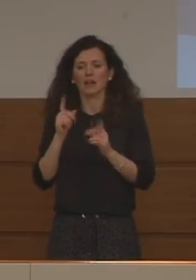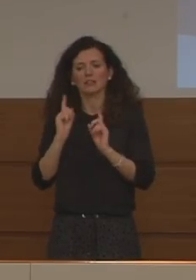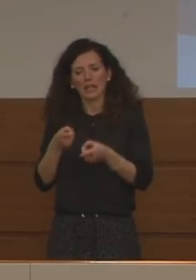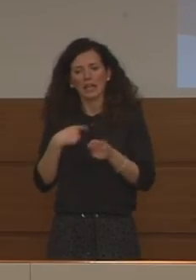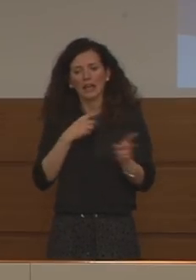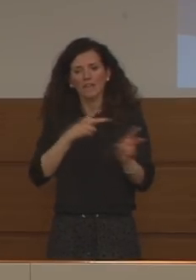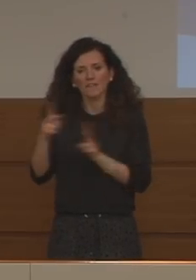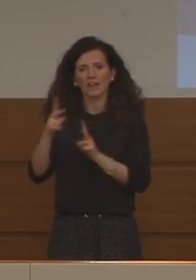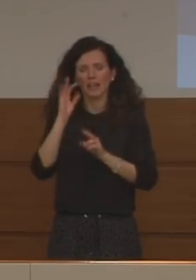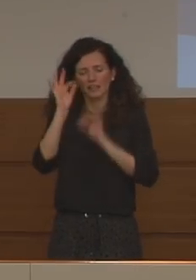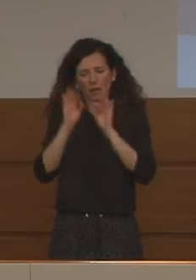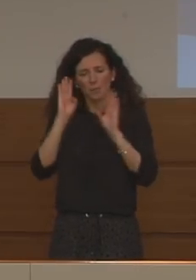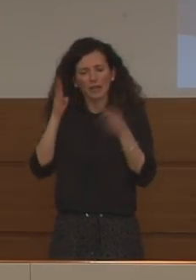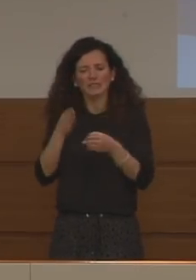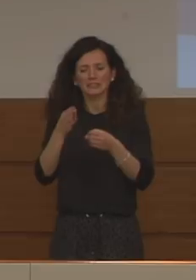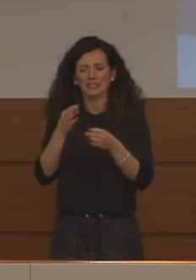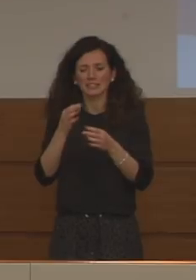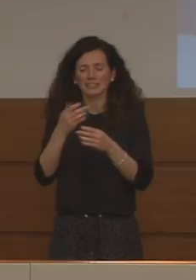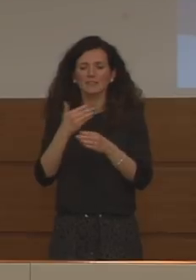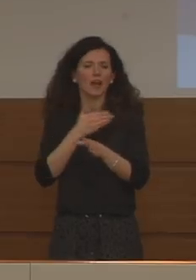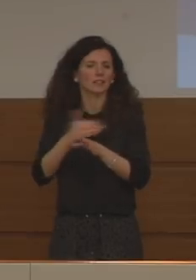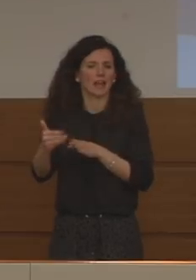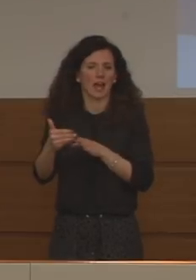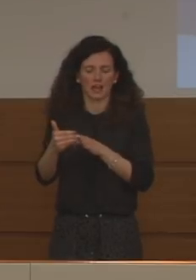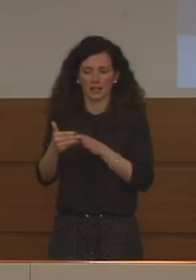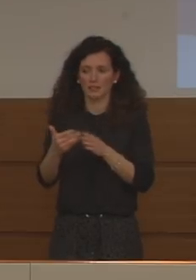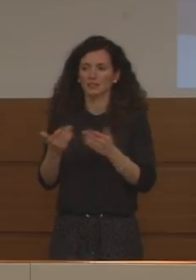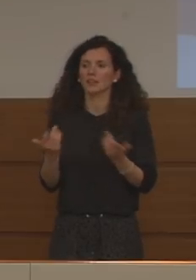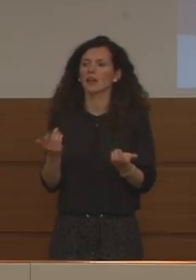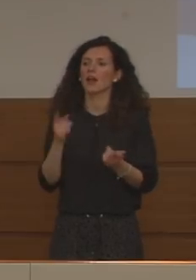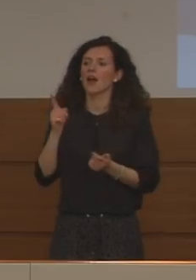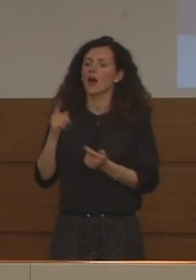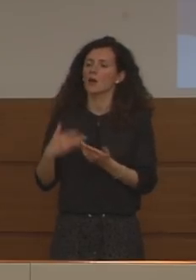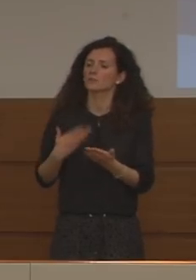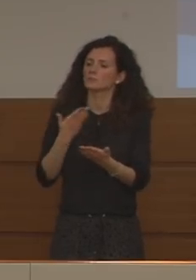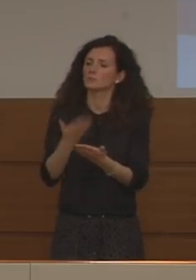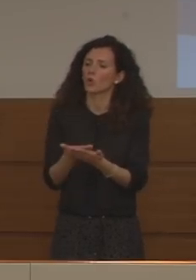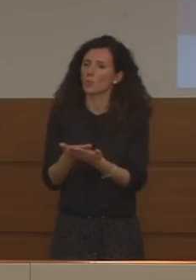sua proposta sarebbe quella di tenere le persone che hanno